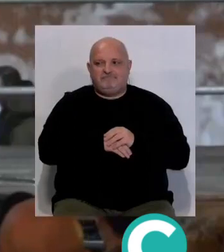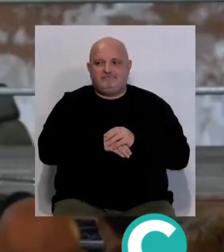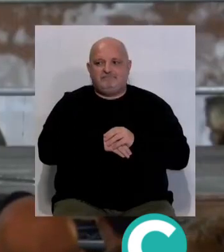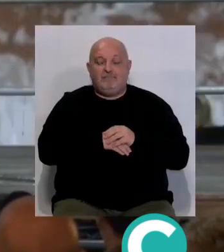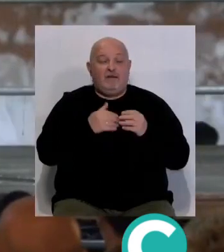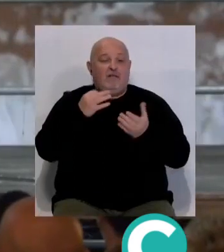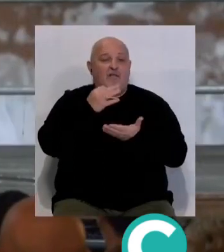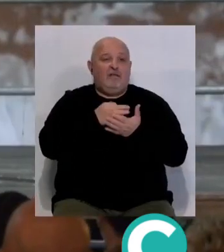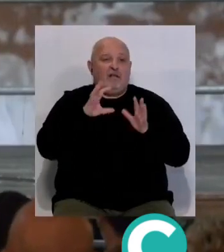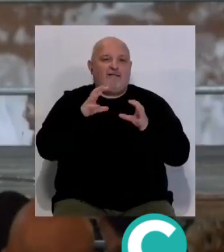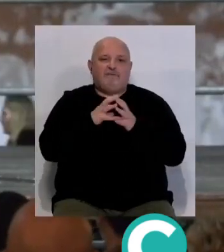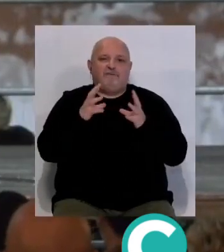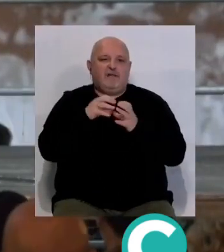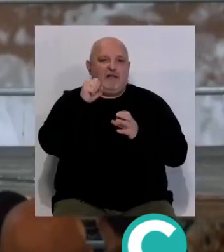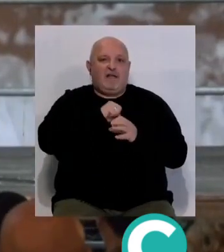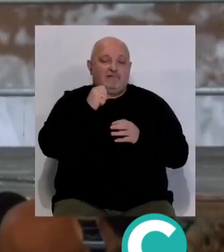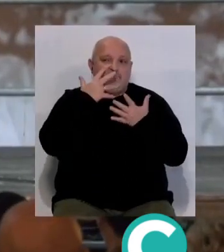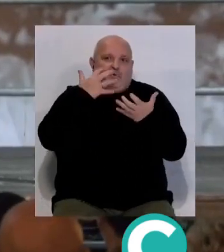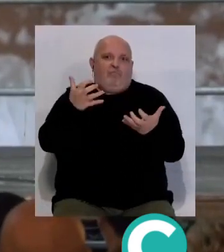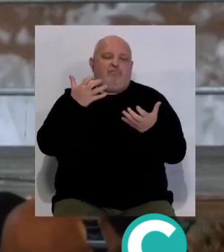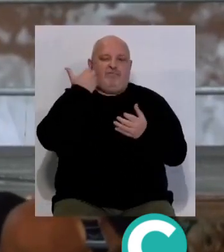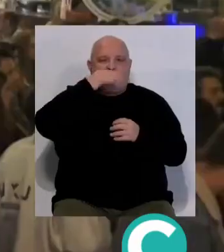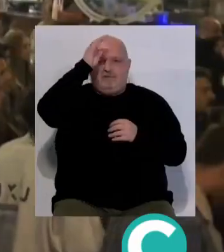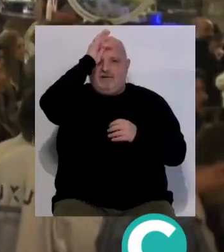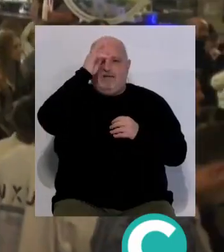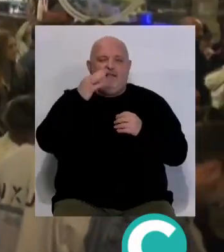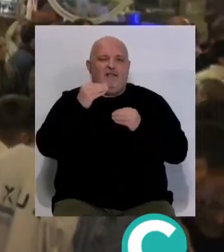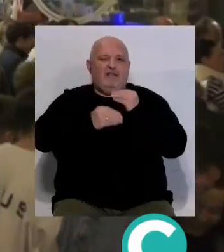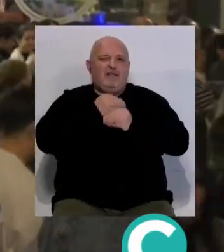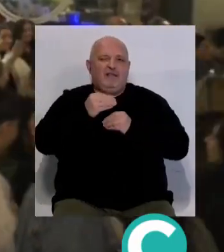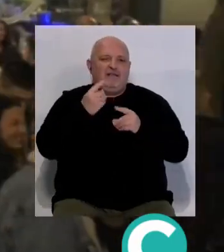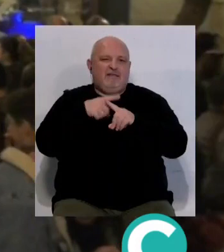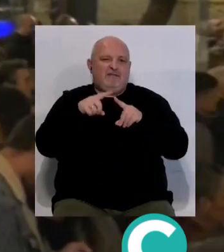ciudad hay ganas de coplas Y eso se notó este fin de semana con la celebración de diferentes actos